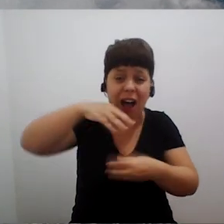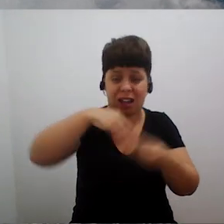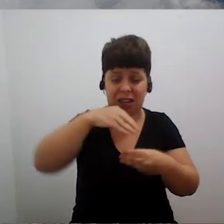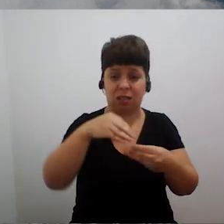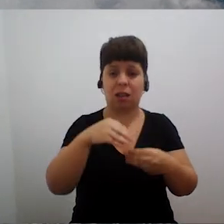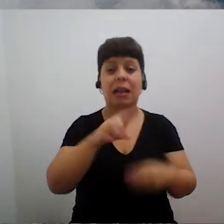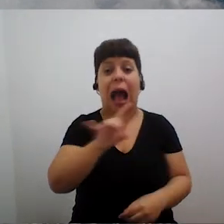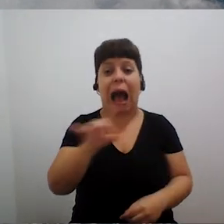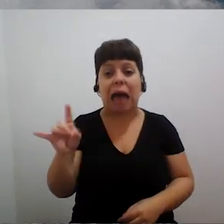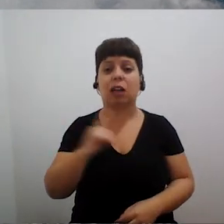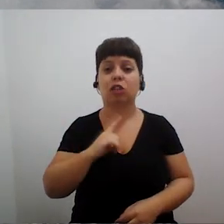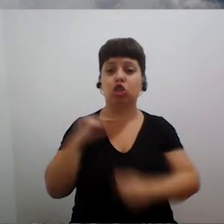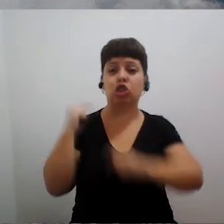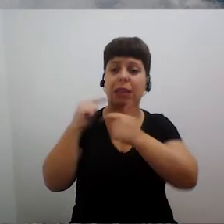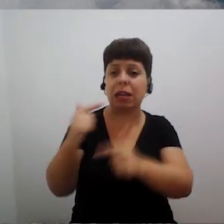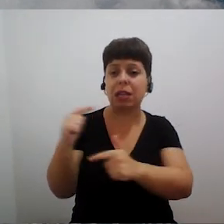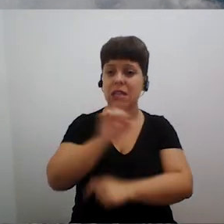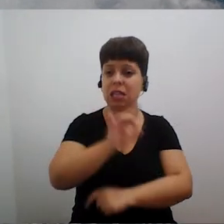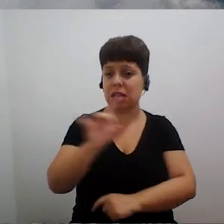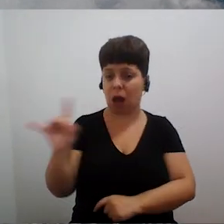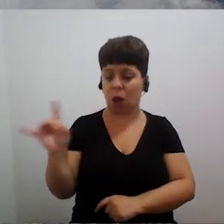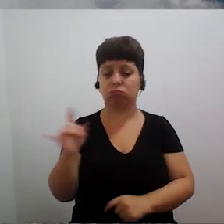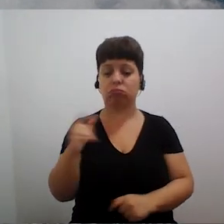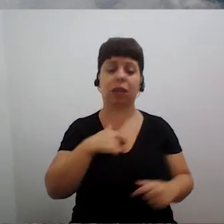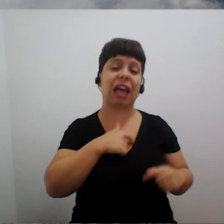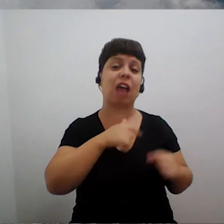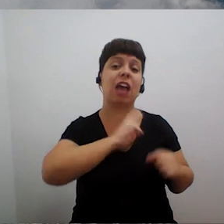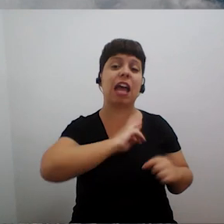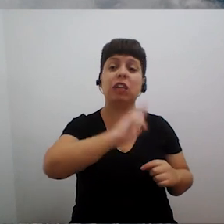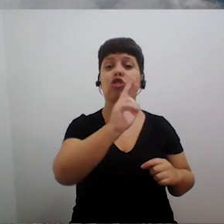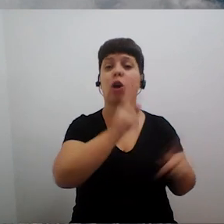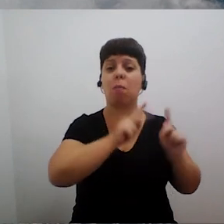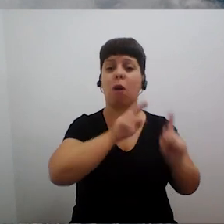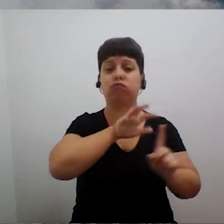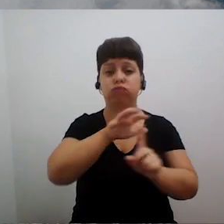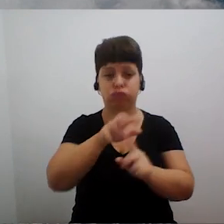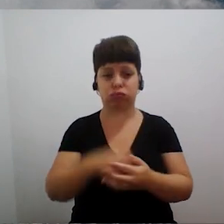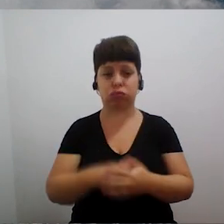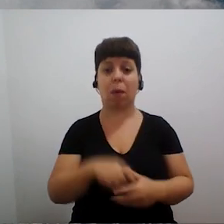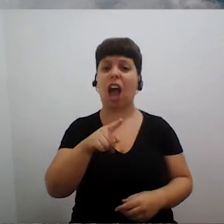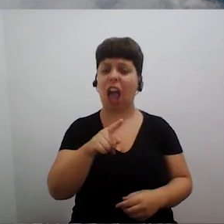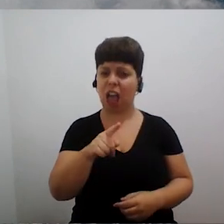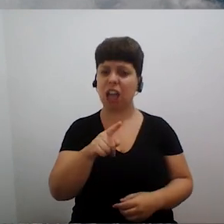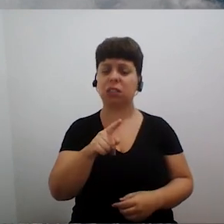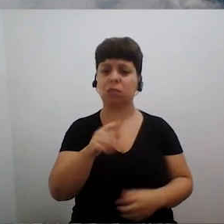adquiriram uma influência de outras religiões e de outros povos mas se existiram em cultuar as